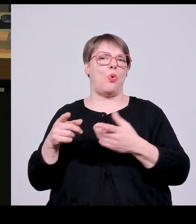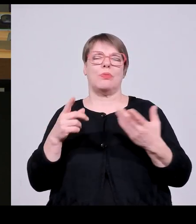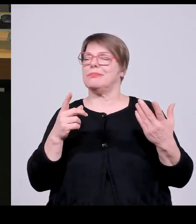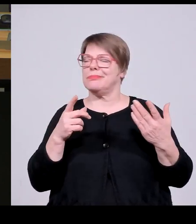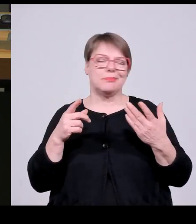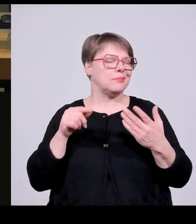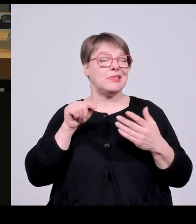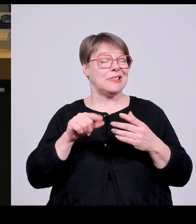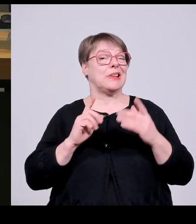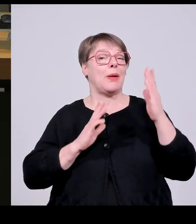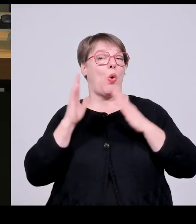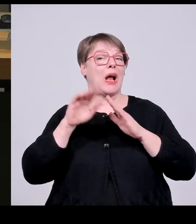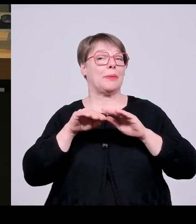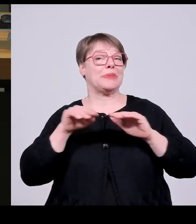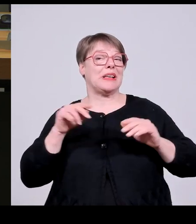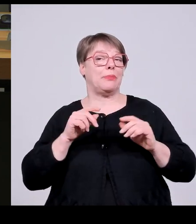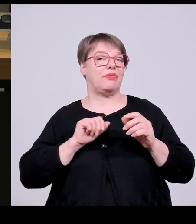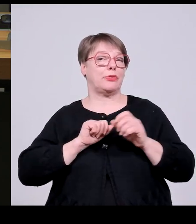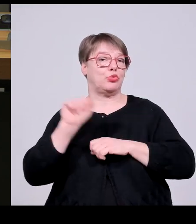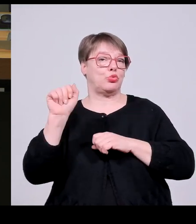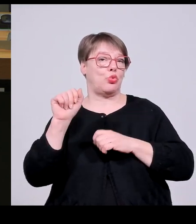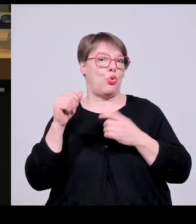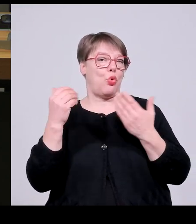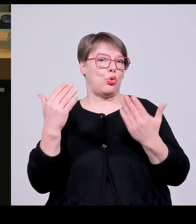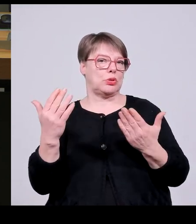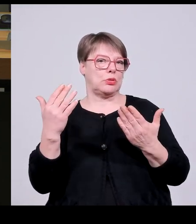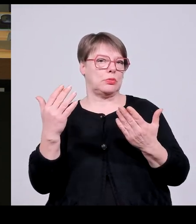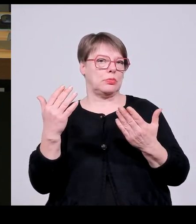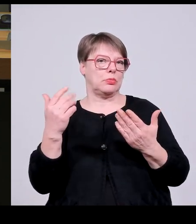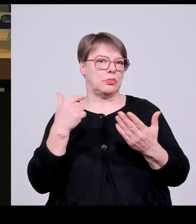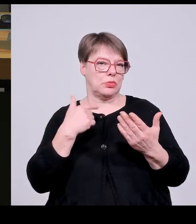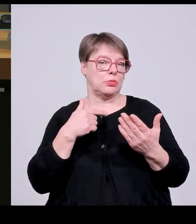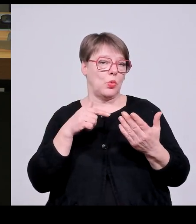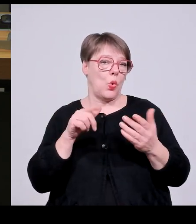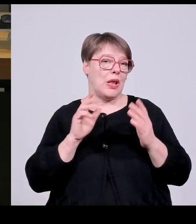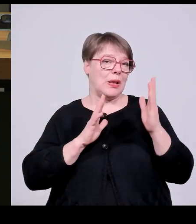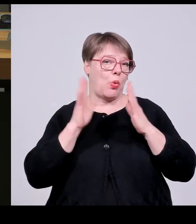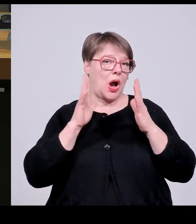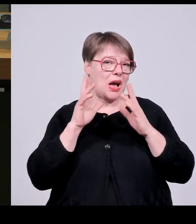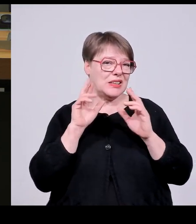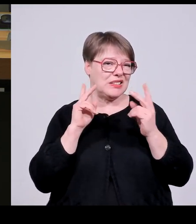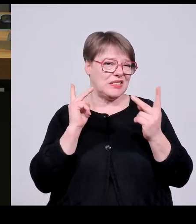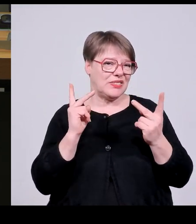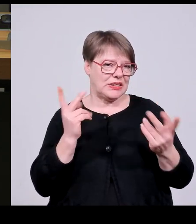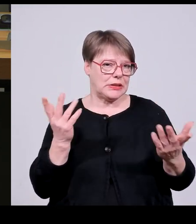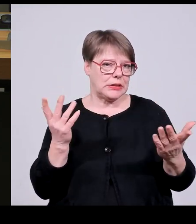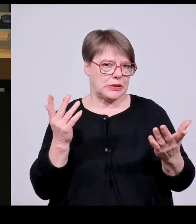sicherzustellen und den Wählerinnen und Wählern in Berlin klar und eindeutig zu sagen: "Dein Wille zählt.